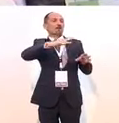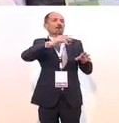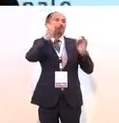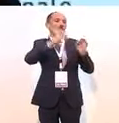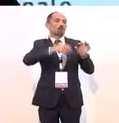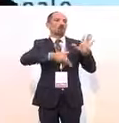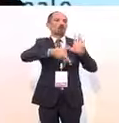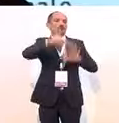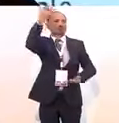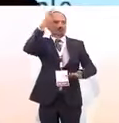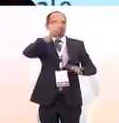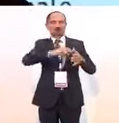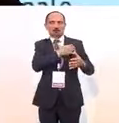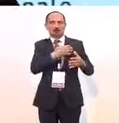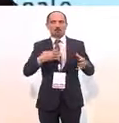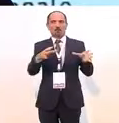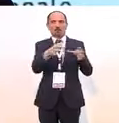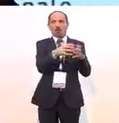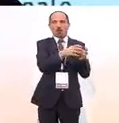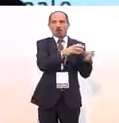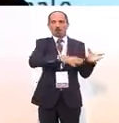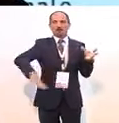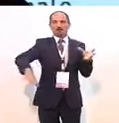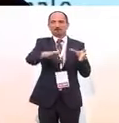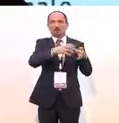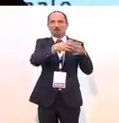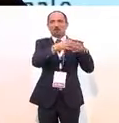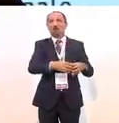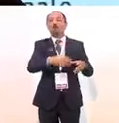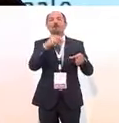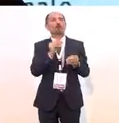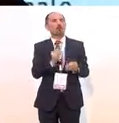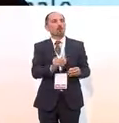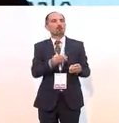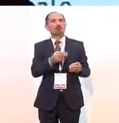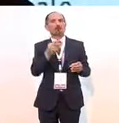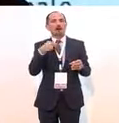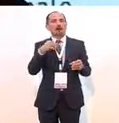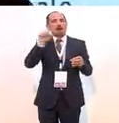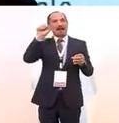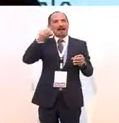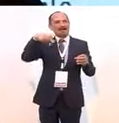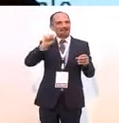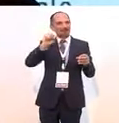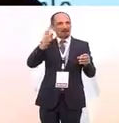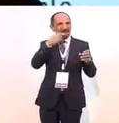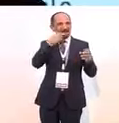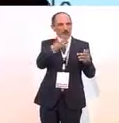A spiegare che quella storia di Annibale riguardava quei ragazzi oggi. E a farlo traducendo dal